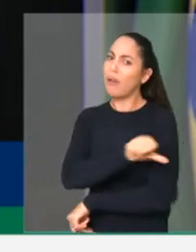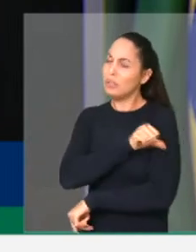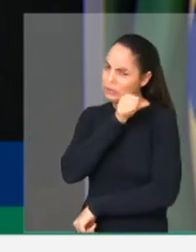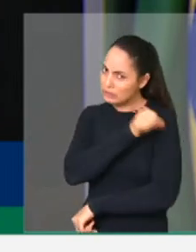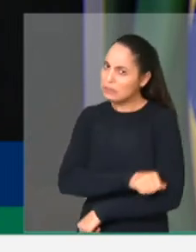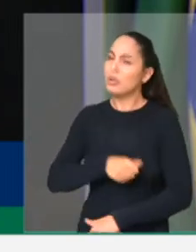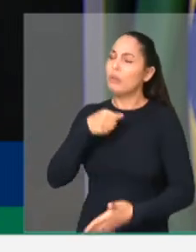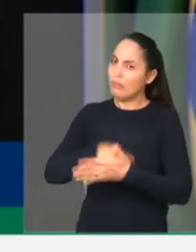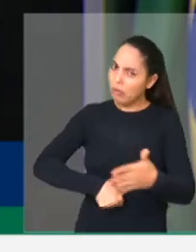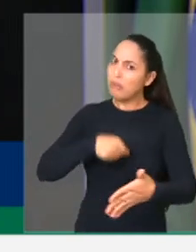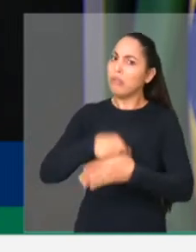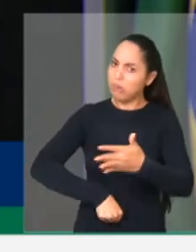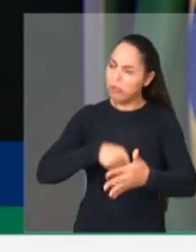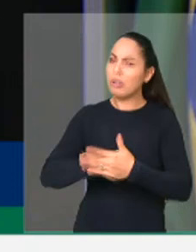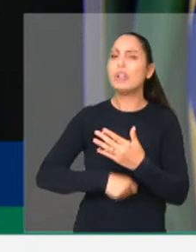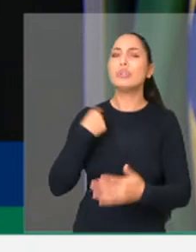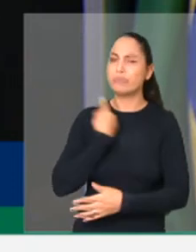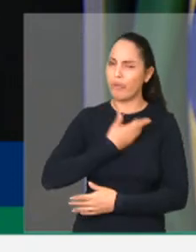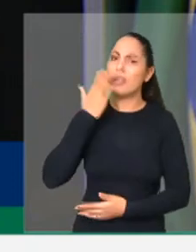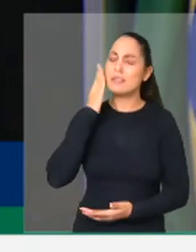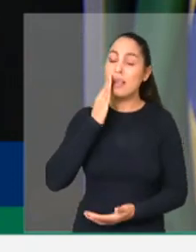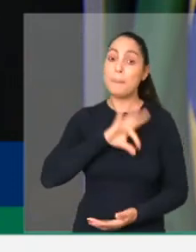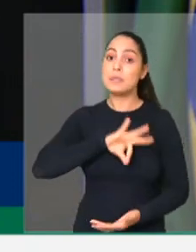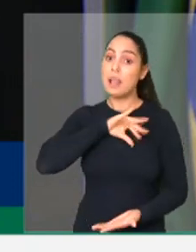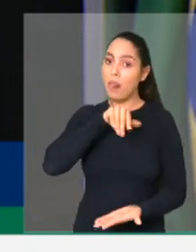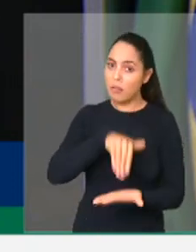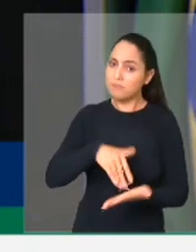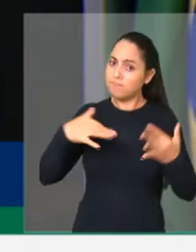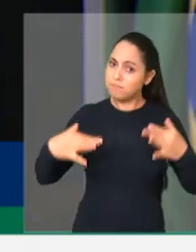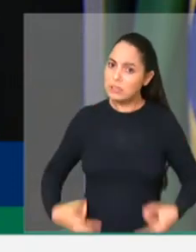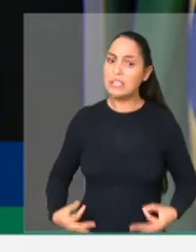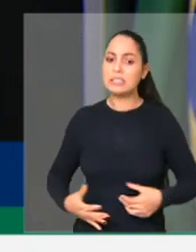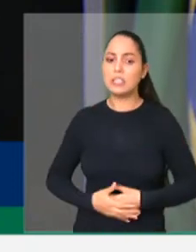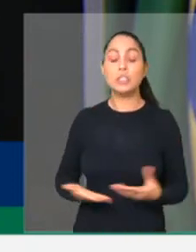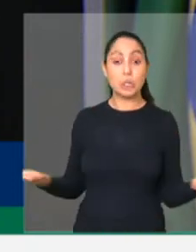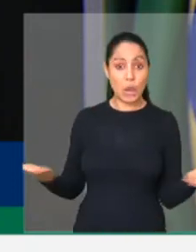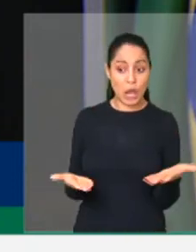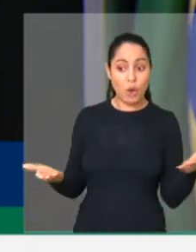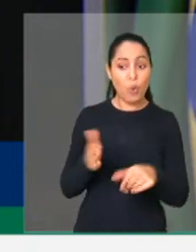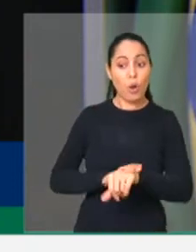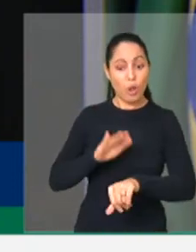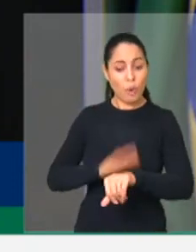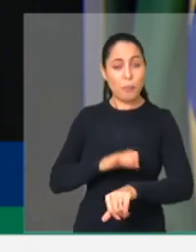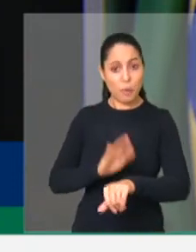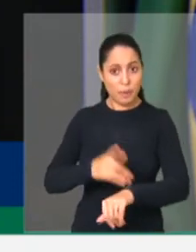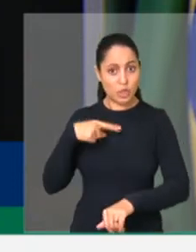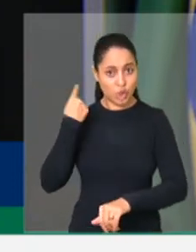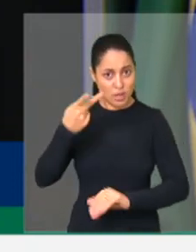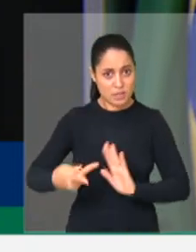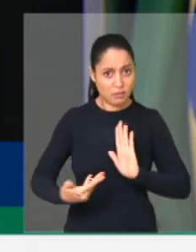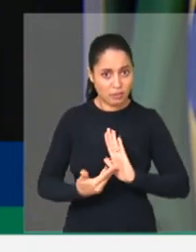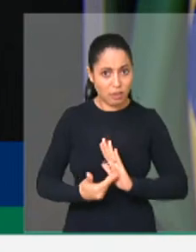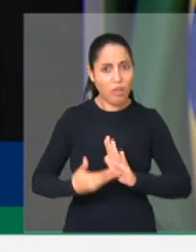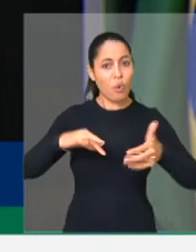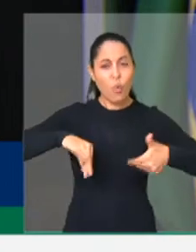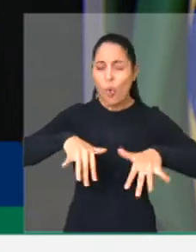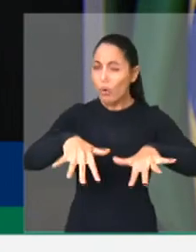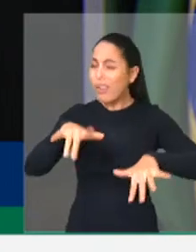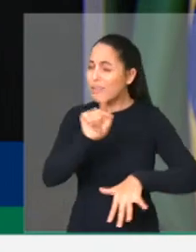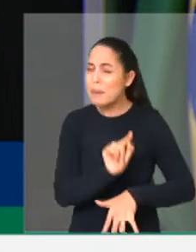ACELERAR ESSA VOTAÇÃO TLOG SAIA DO SENADO É O APELO QUE EU FAÇO AOS LÍDERES. ESSE PL SENDO VOTADO AQUI TAMBÉM... NA CÂMARA DOS DEPUTADOS COM A